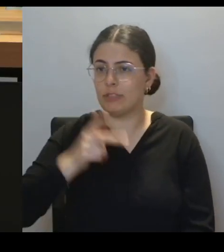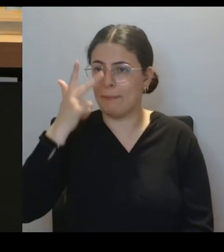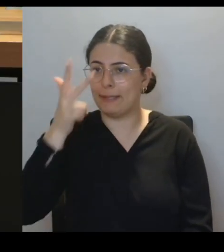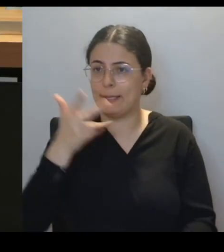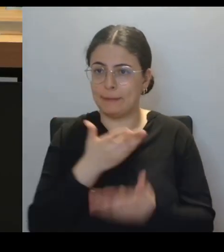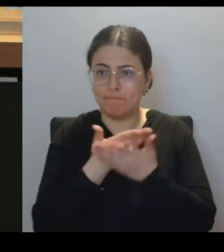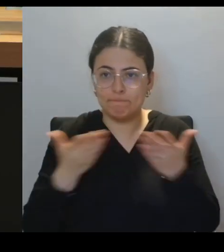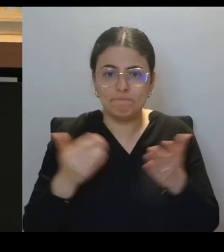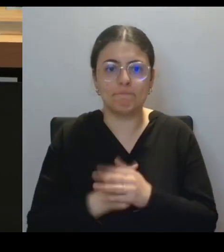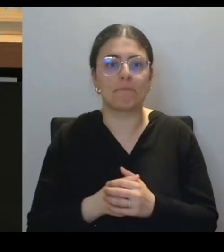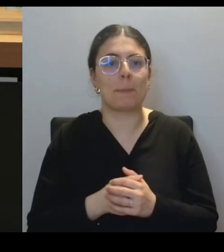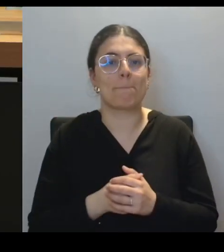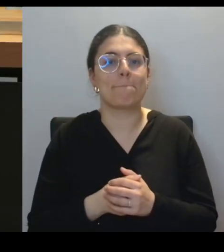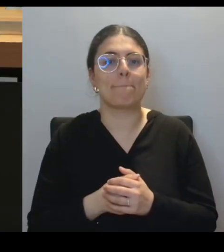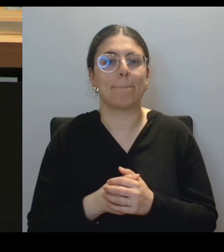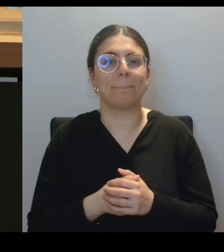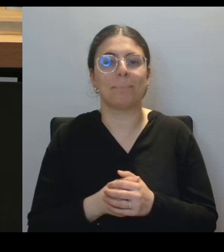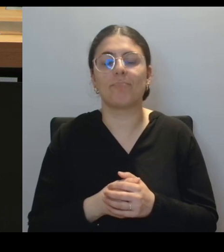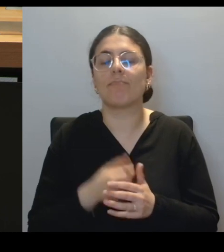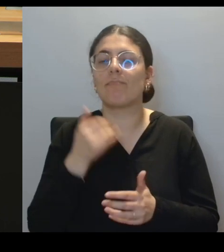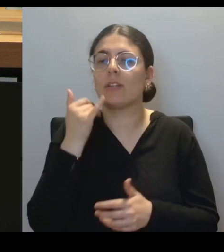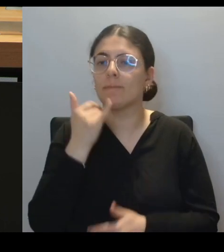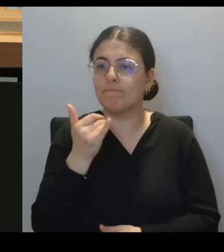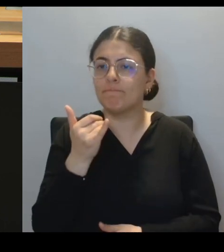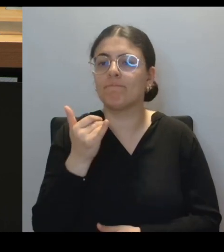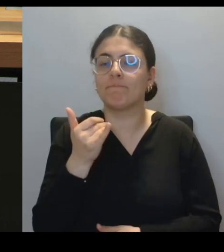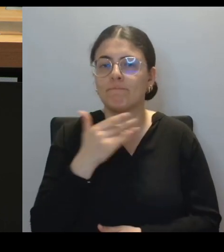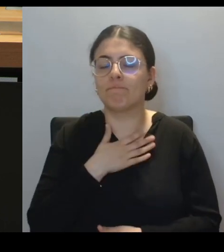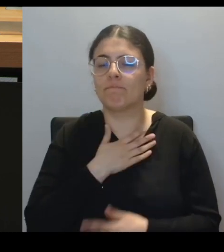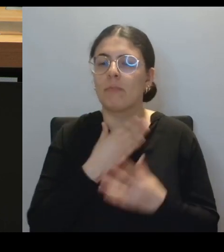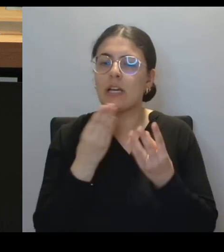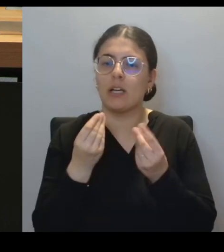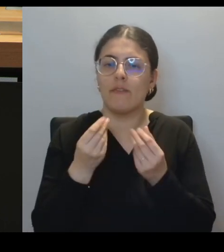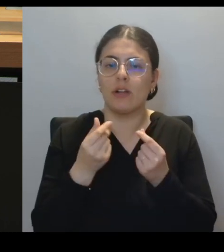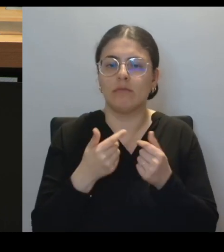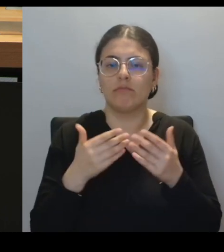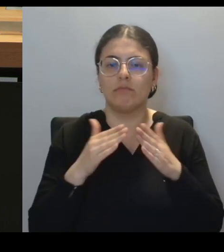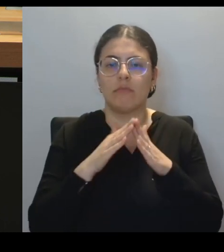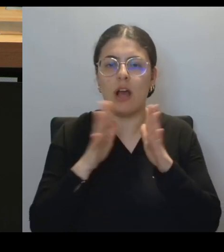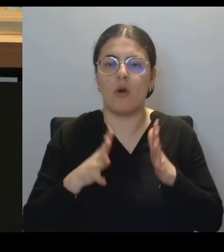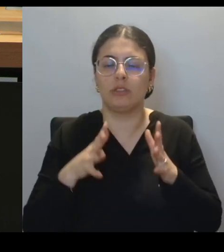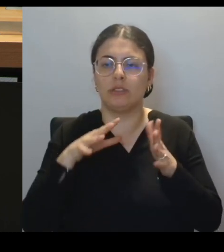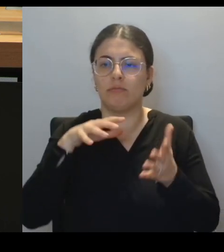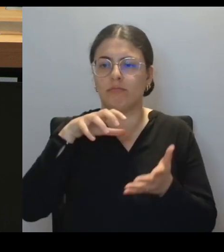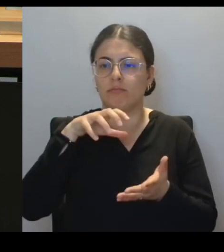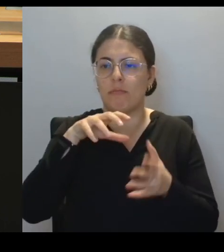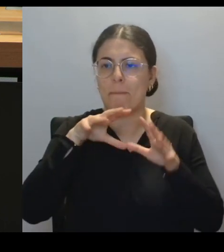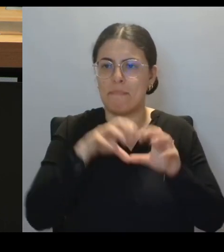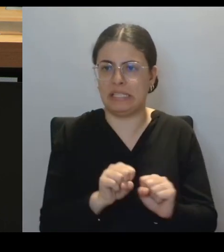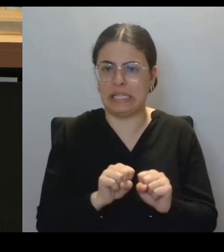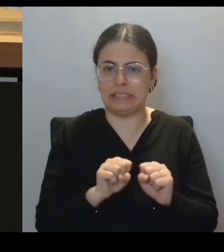eine die Hausbesetzerszene mit bunten Perücken versucht, die Karte der Wehrlosigkeit zu ziehen, um sich einen Vorteil auf Kosten